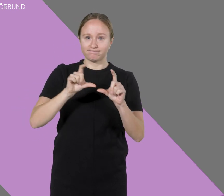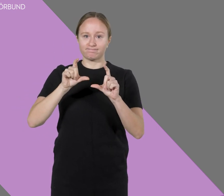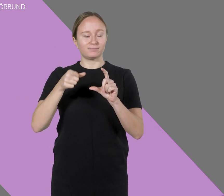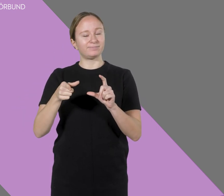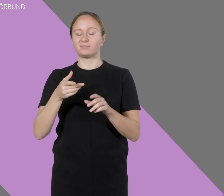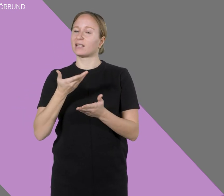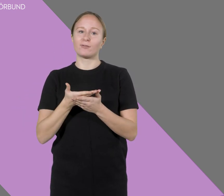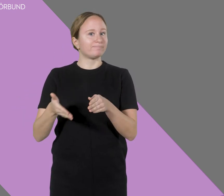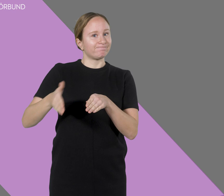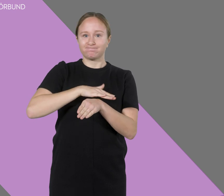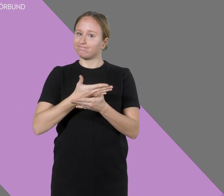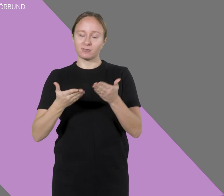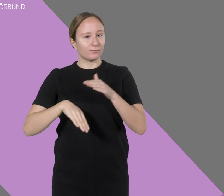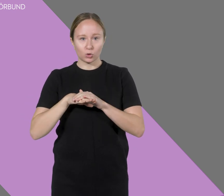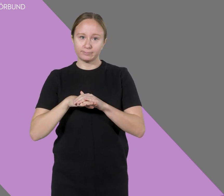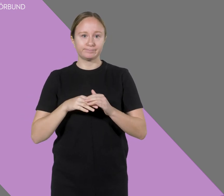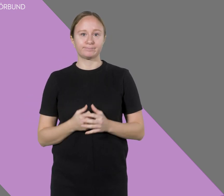för verksamheten år 2024.